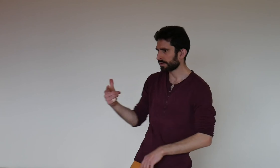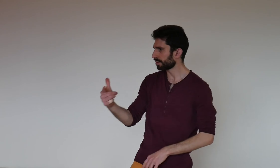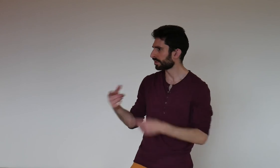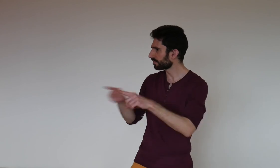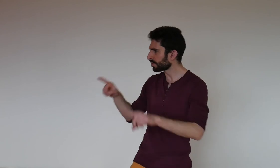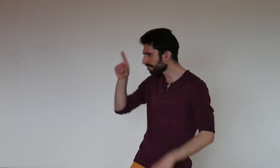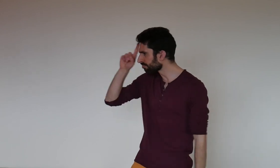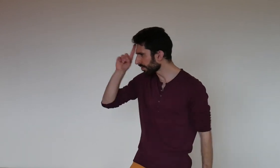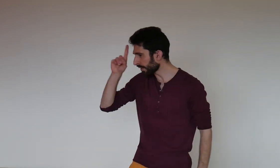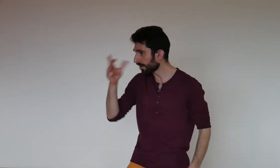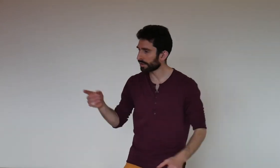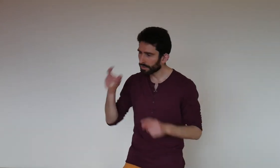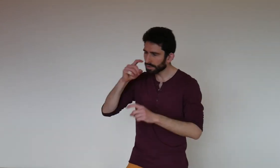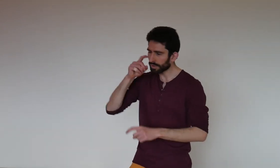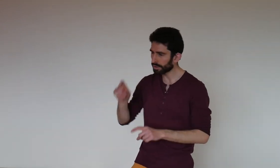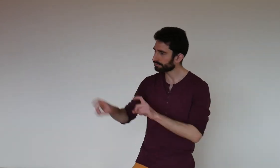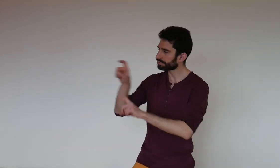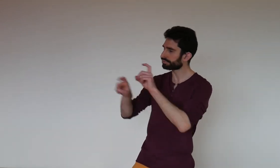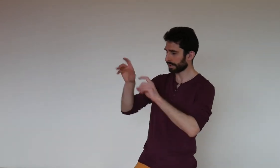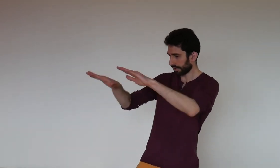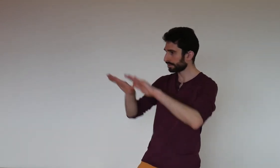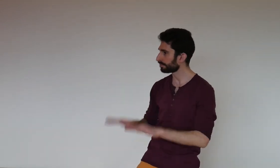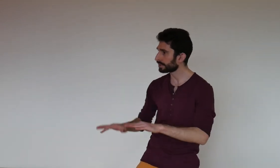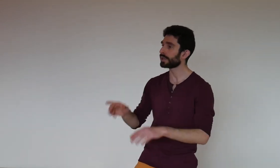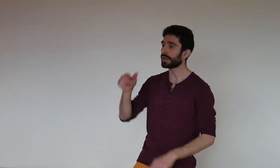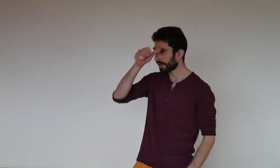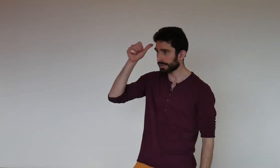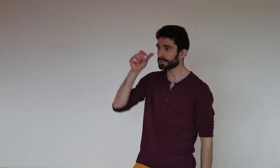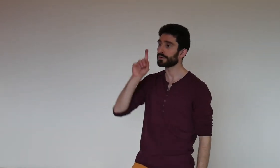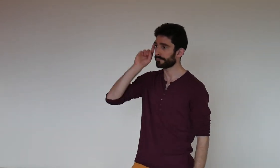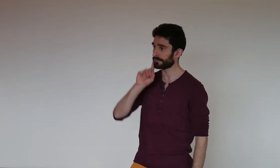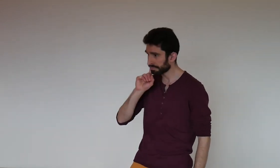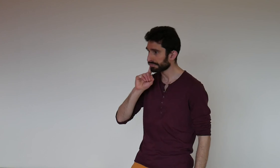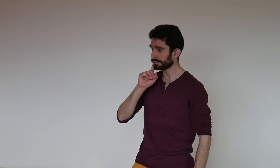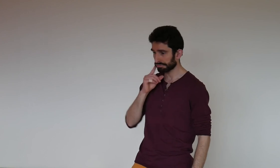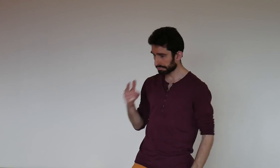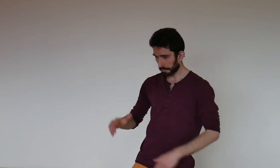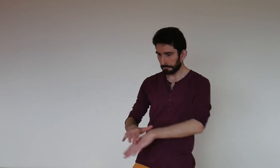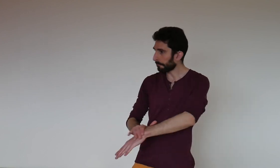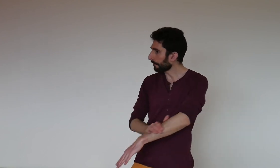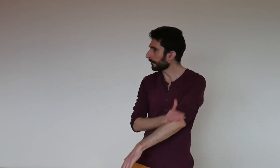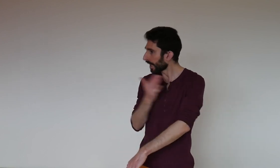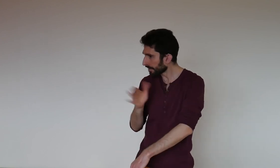Pourquoi ce contraste alors ? Remarquons que chez les garçons et les filles, leur peau est lisse.